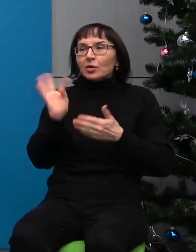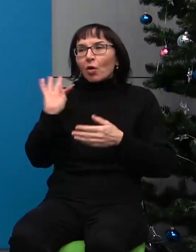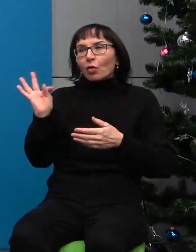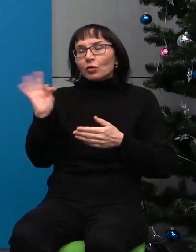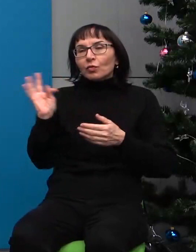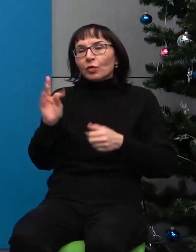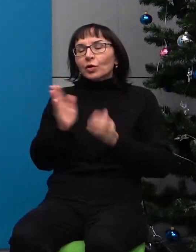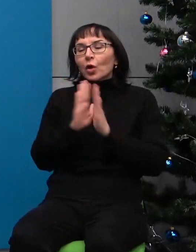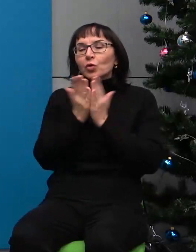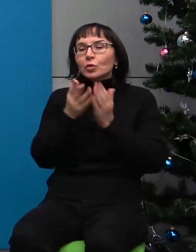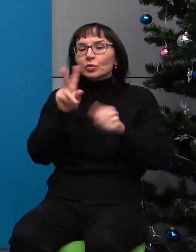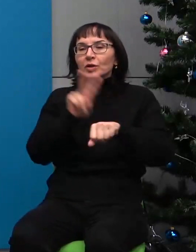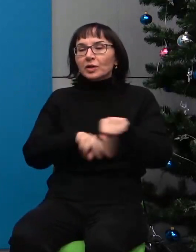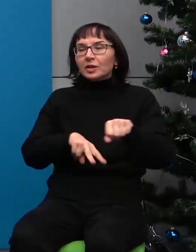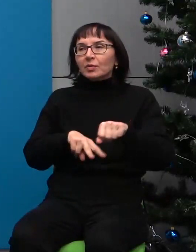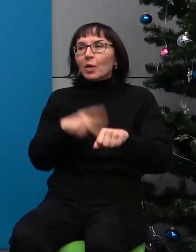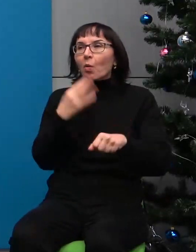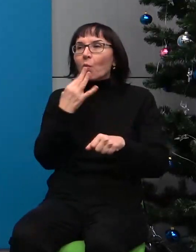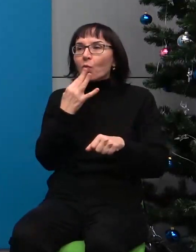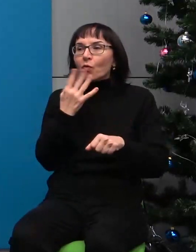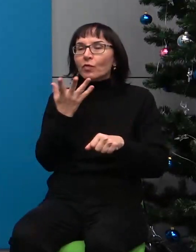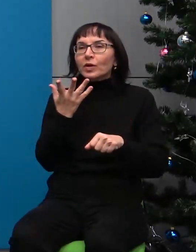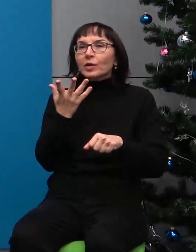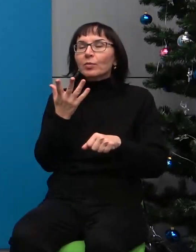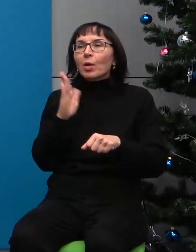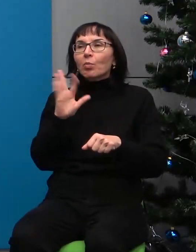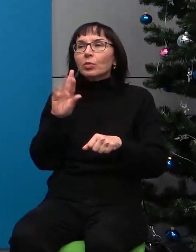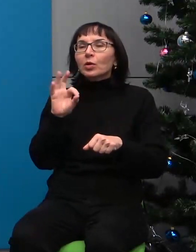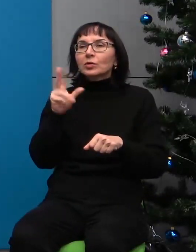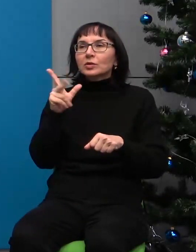Mówimy o kryminałach z Leonem Brodzkim, o serii z Leonem Brodzkim.